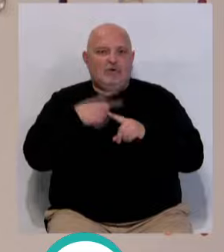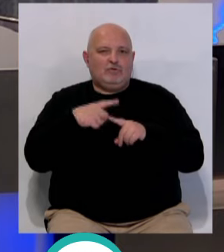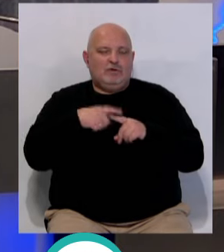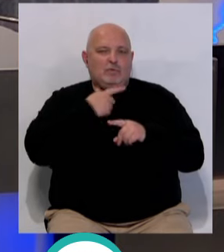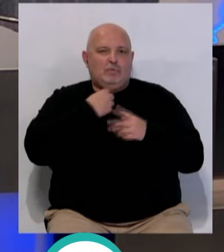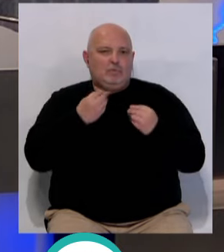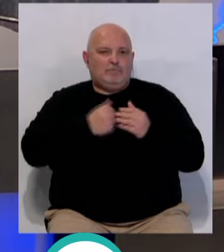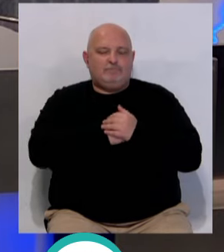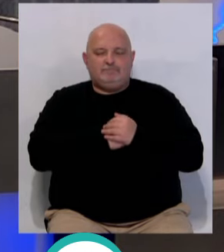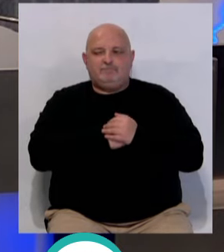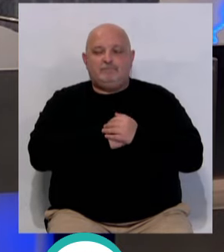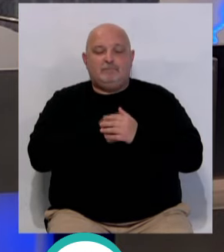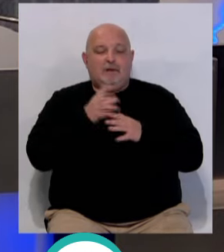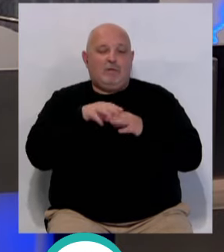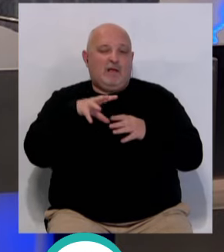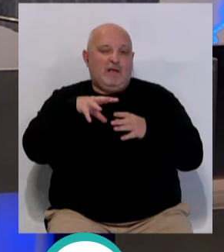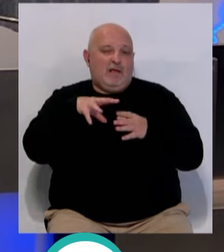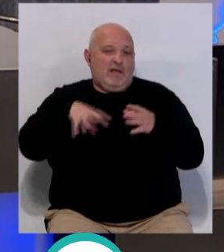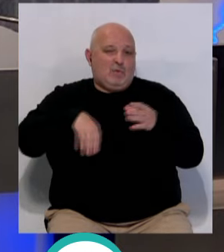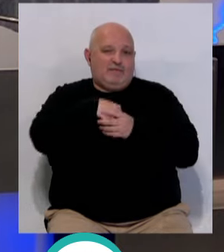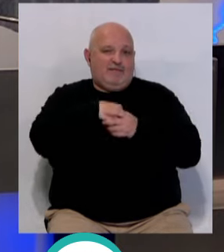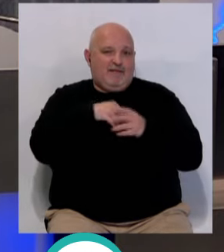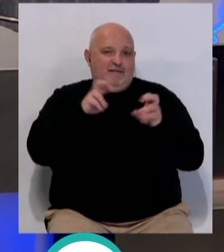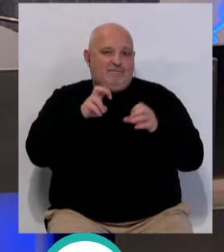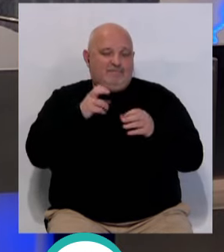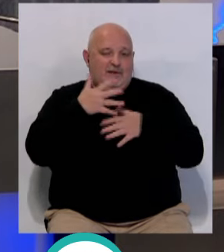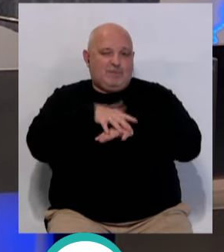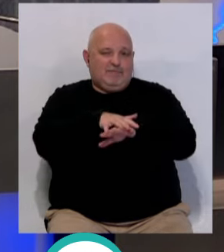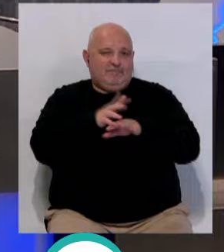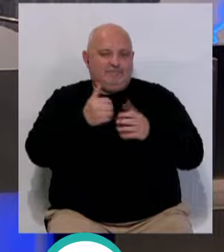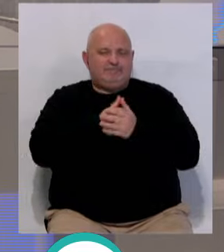muchísimo es la inclusividad hoy en día en el deporte totalmente qué me cuentas del empate en